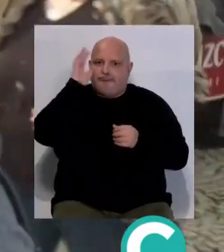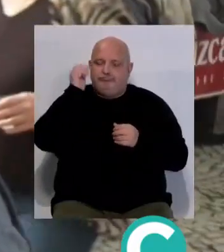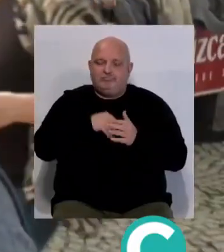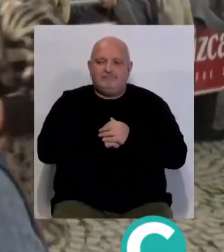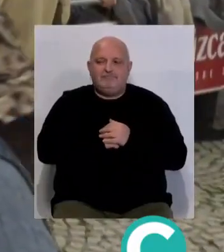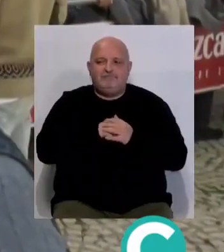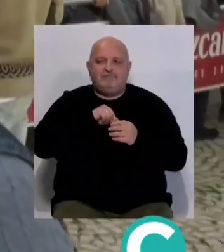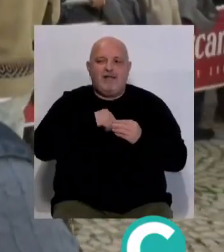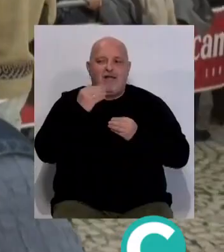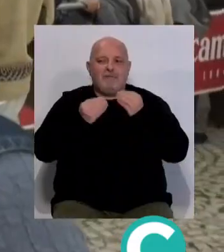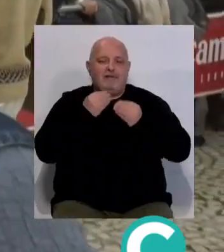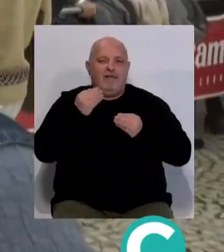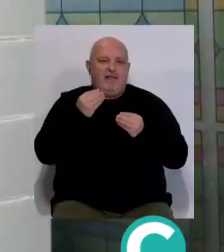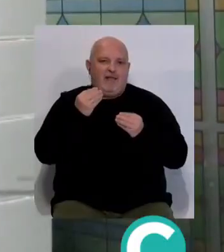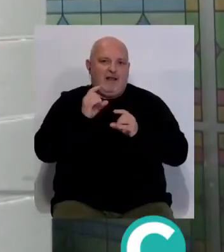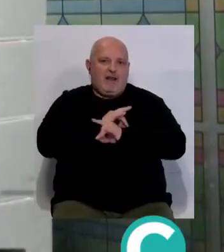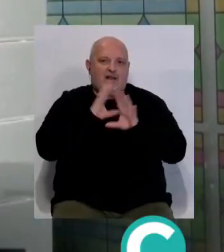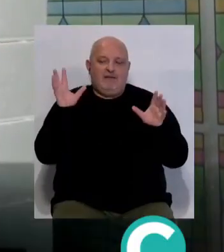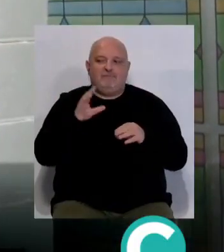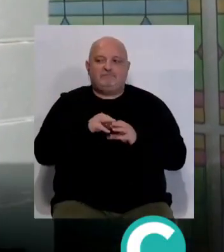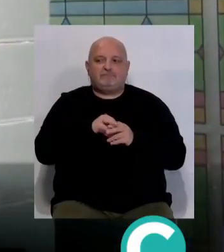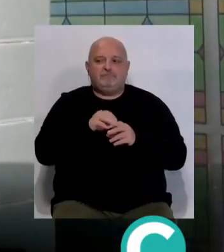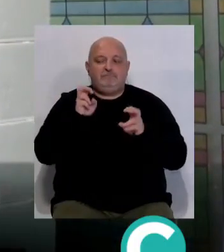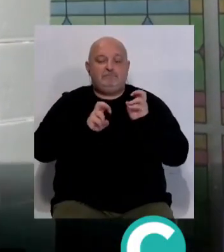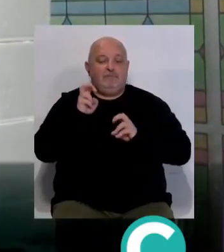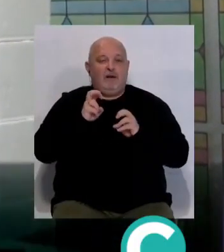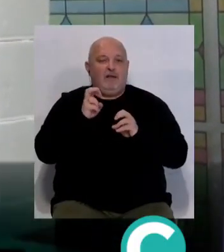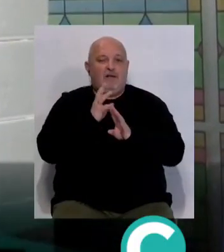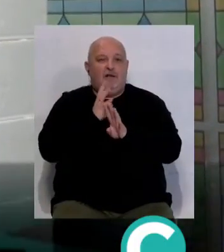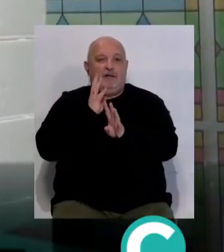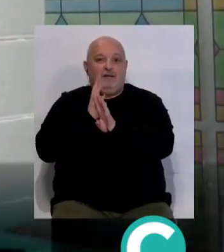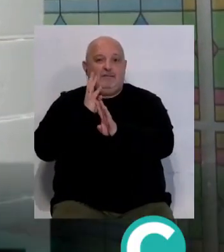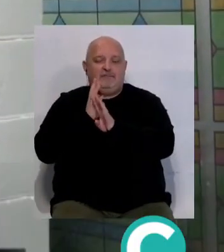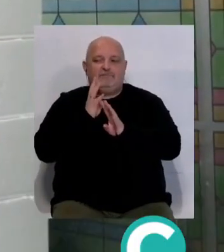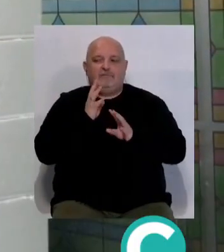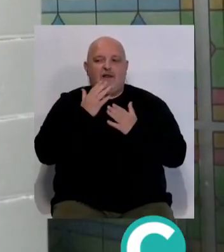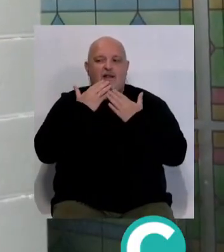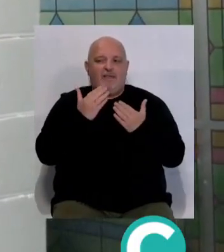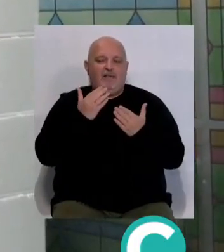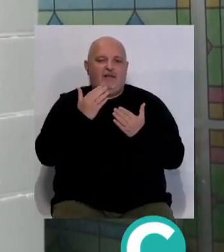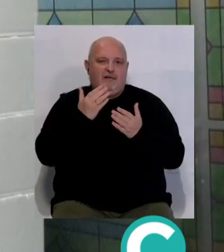el ambiente qu es lo que hay a los que están a los que hacen Cola y agradecerle desde luego el